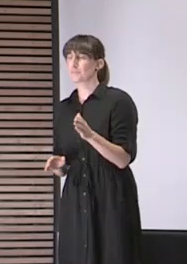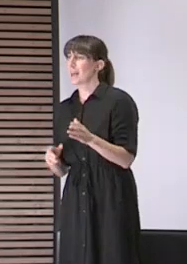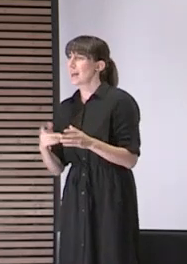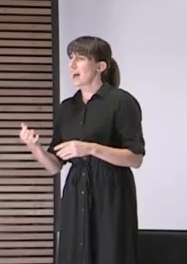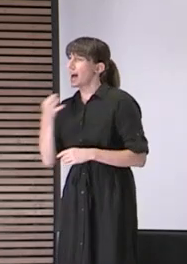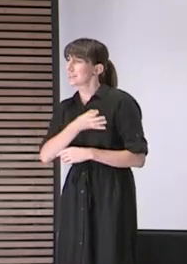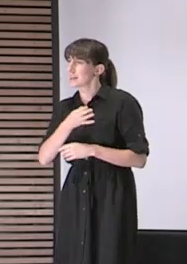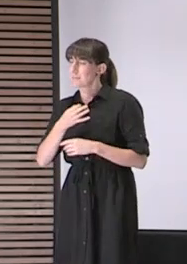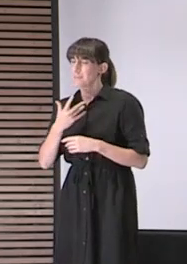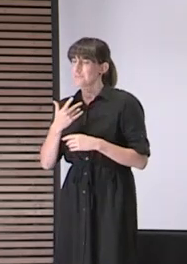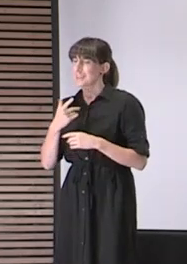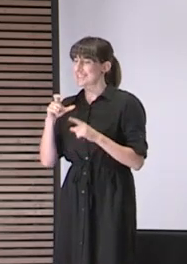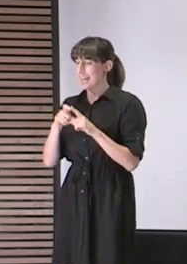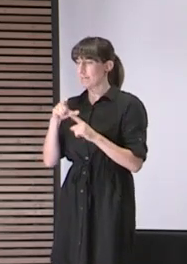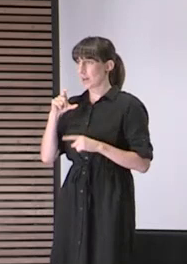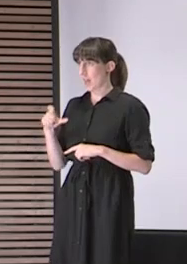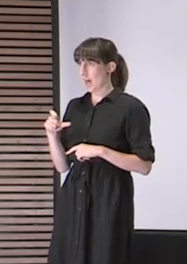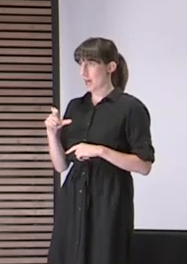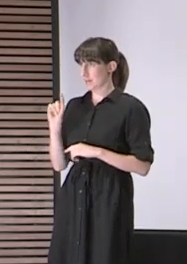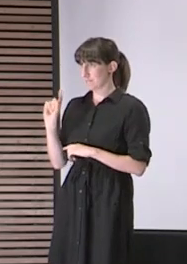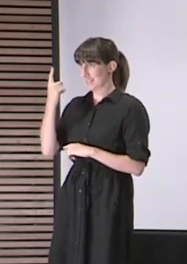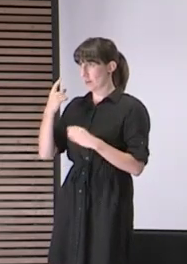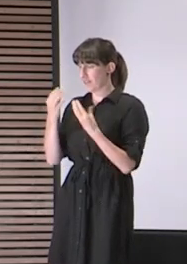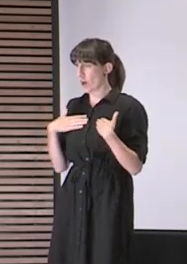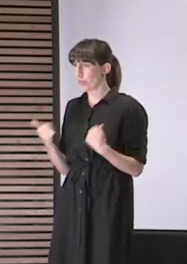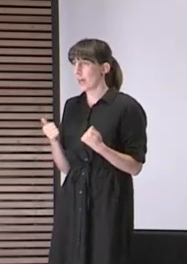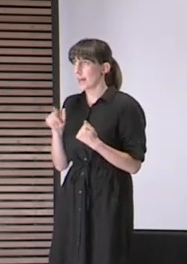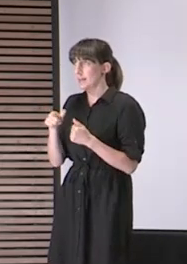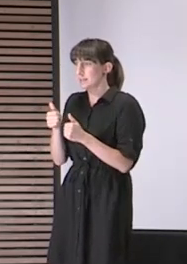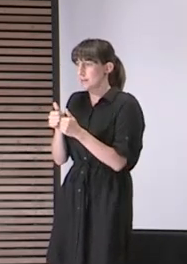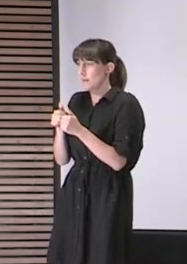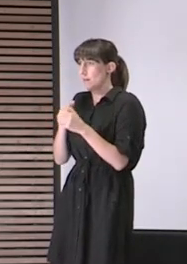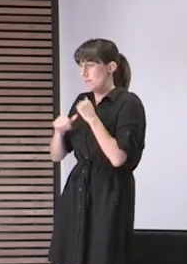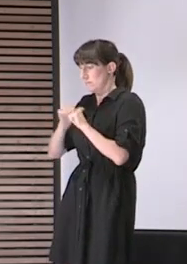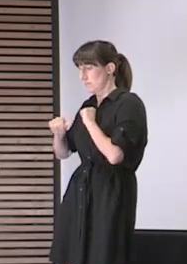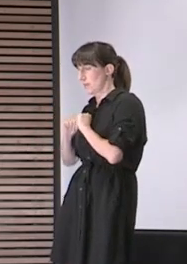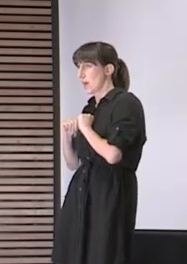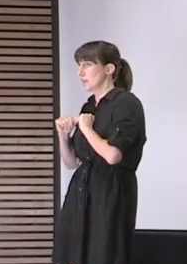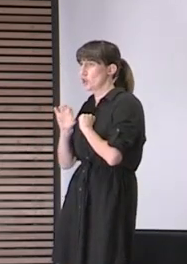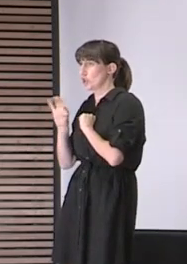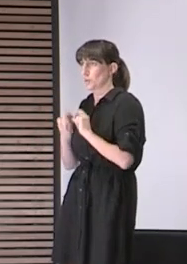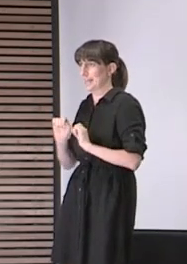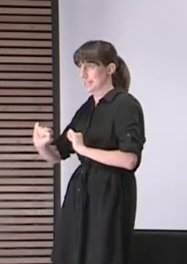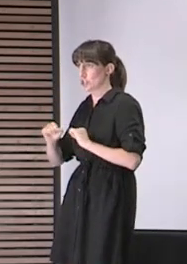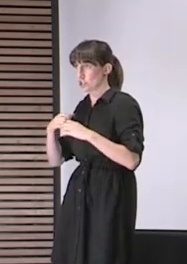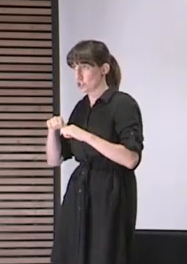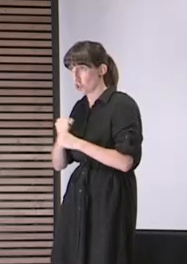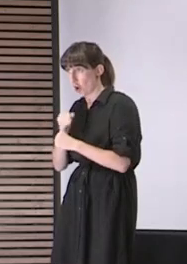expectativas de él. Necesita